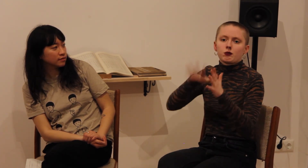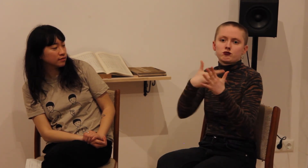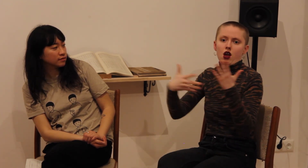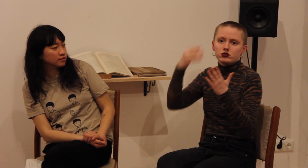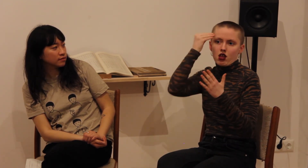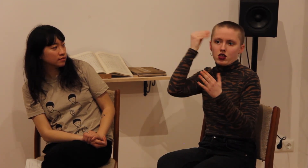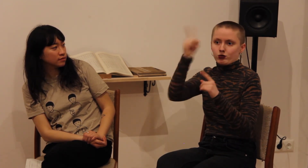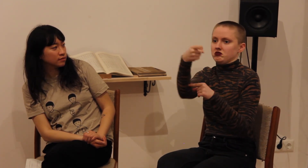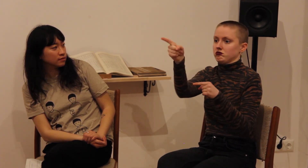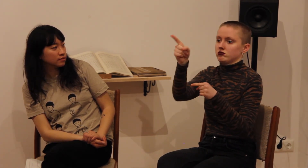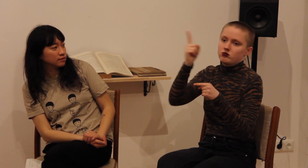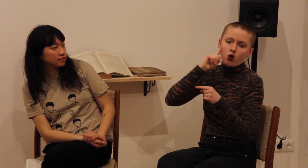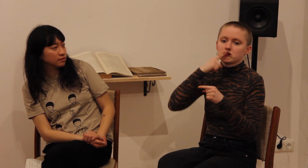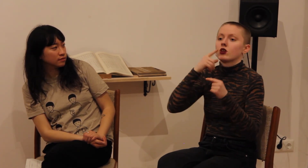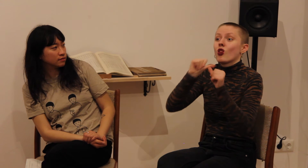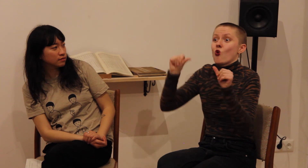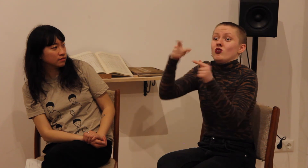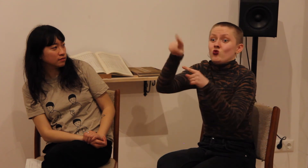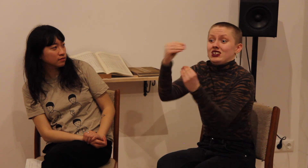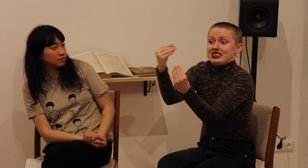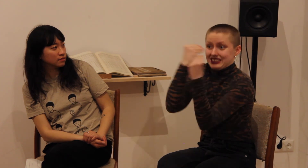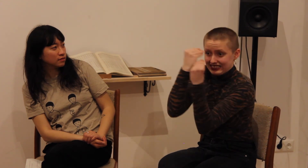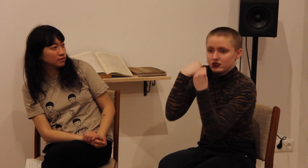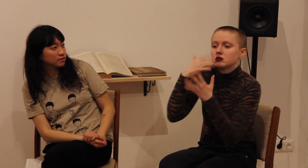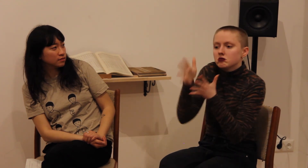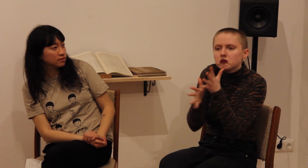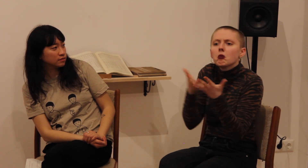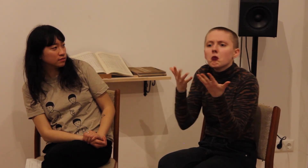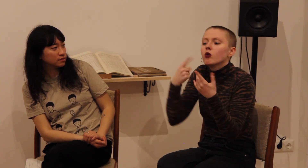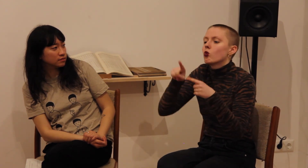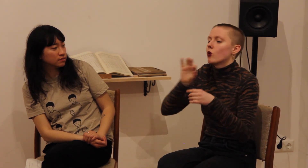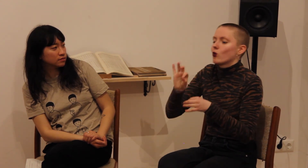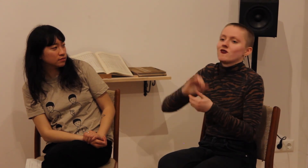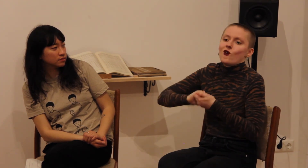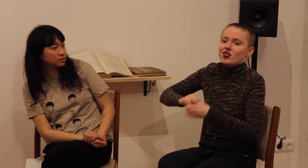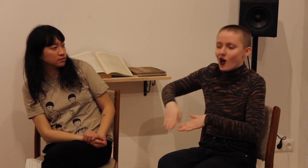Da Erzieherinnen gebärden konnten und das war natürlich auch mein Glück.